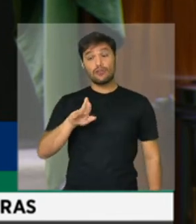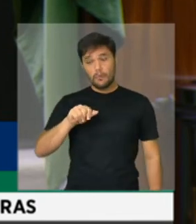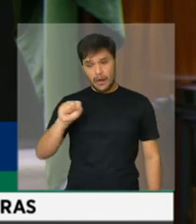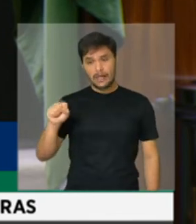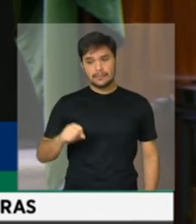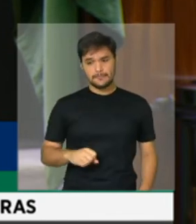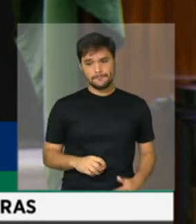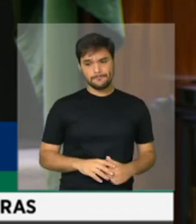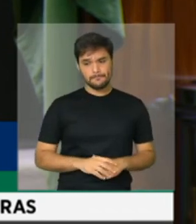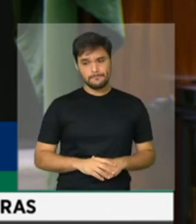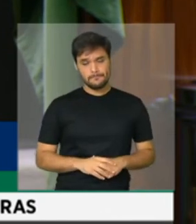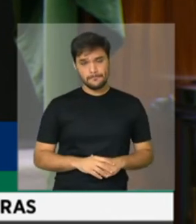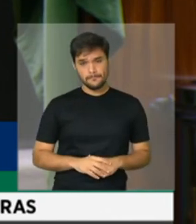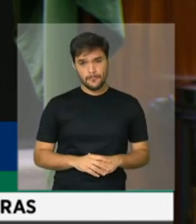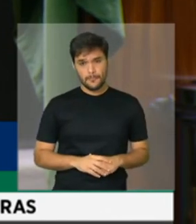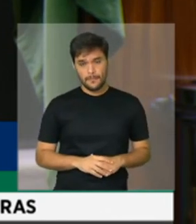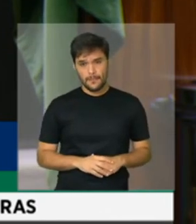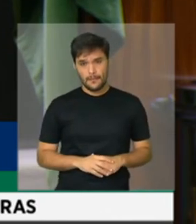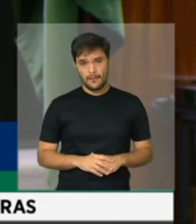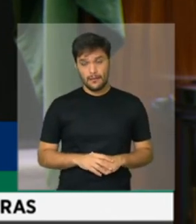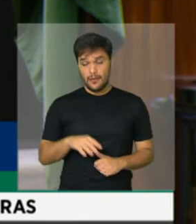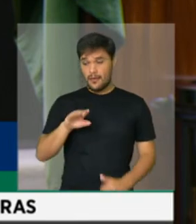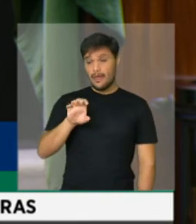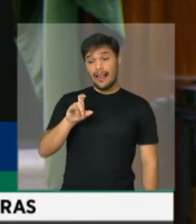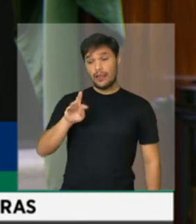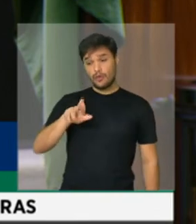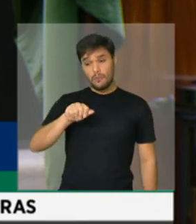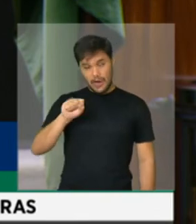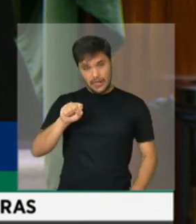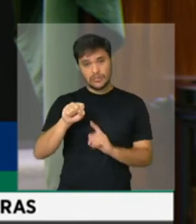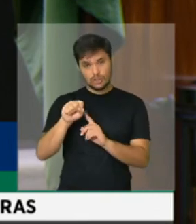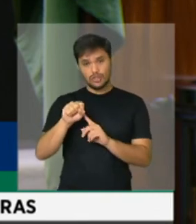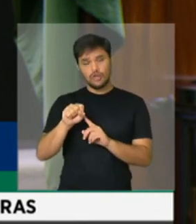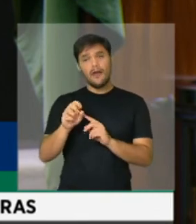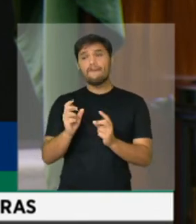NÓS VAMOS ESTAR ENTREGANDO A ELETROBRAS. E A ELETROBRAS VENDIDA VAI ACONTECER QUE NEM